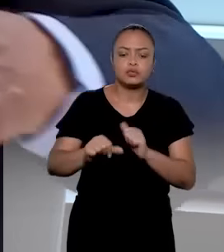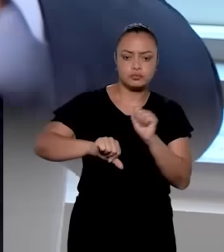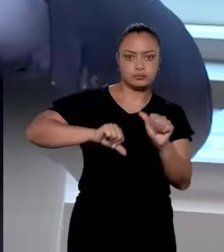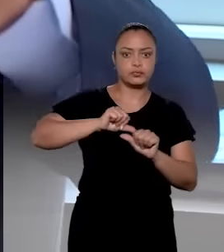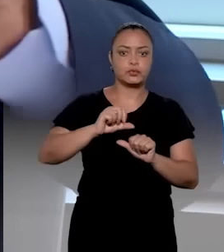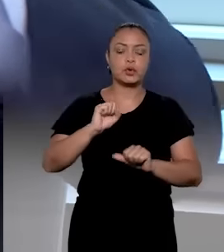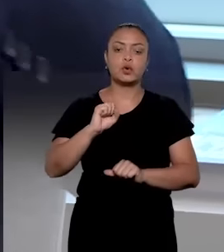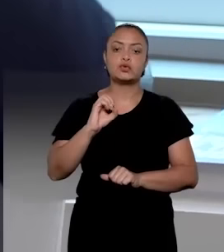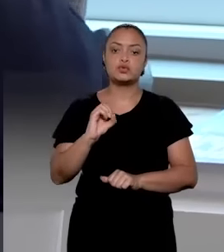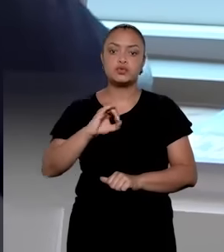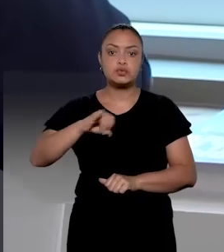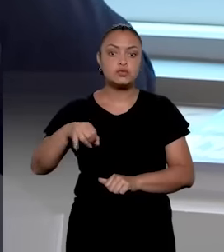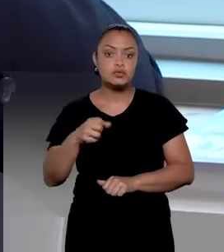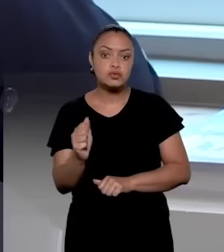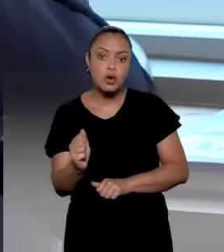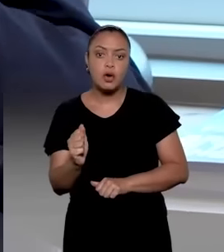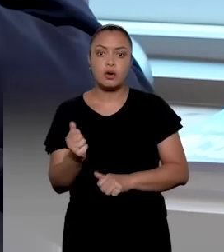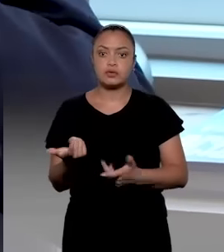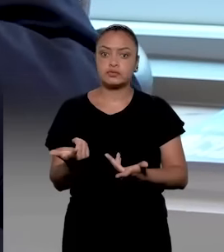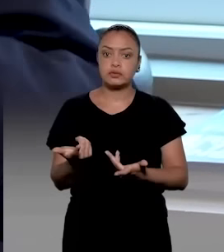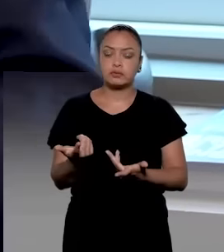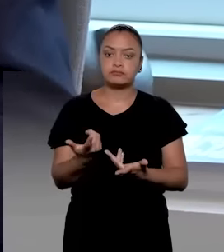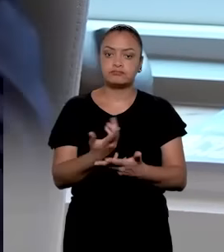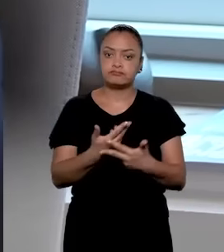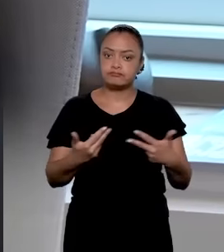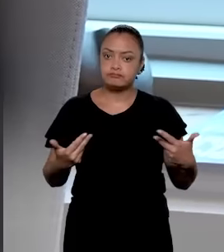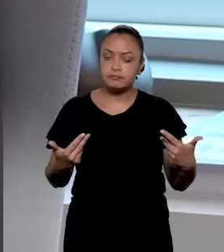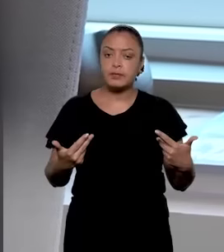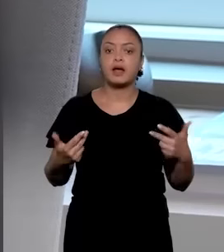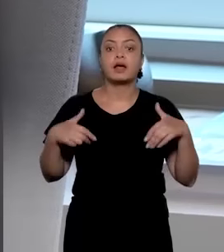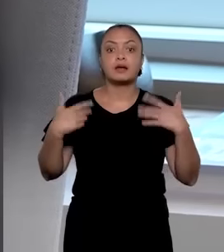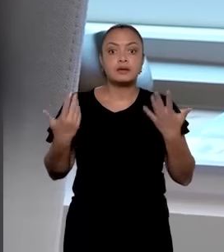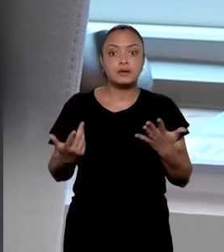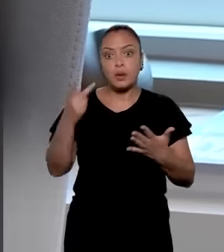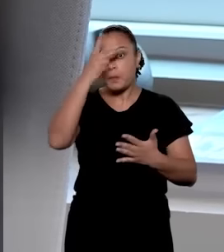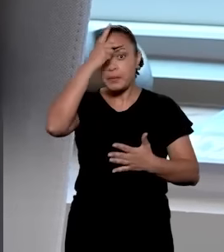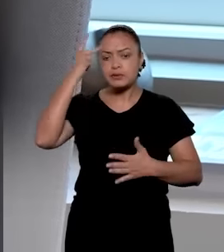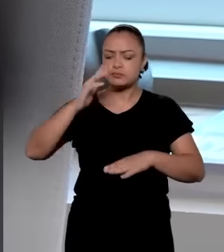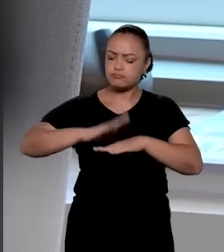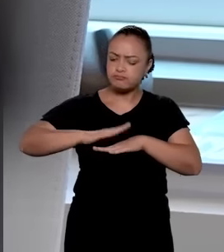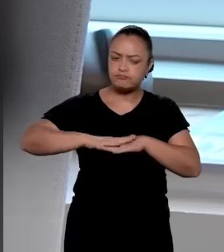eucalipto... esse país é uma coisa louca e esse pessoal que fez isso na marra,